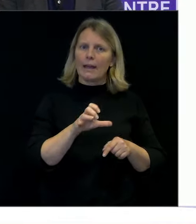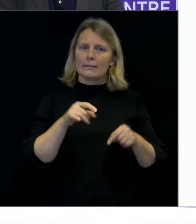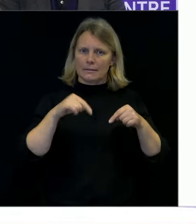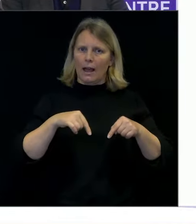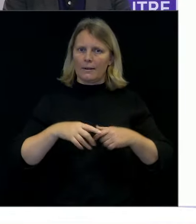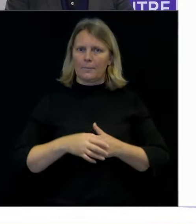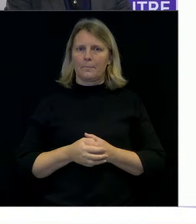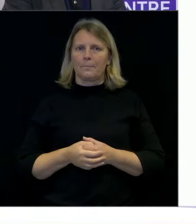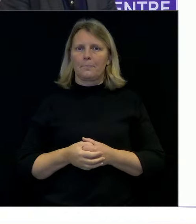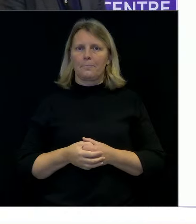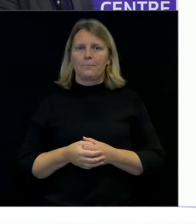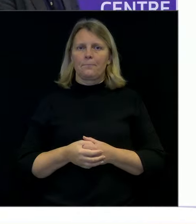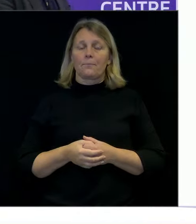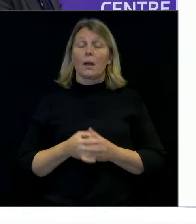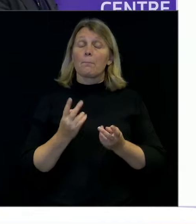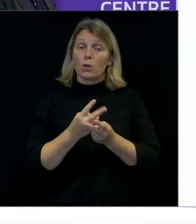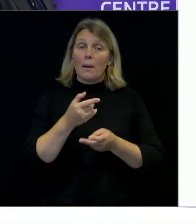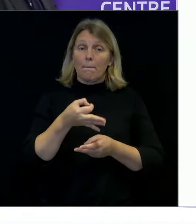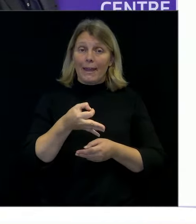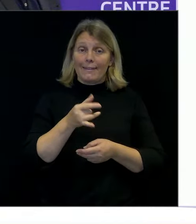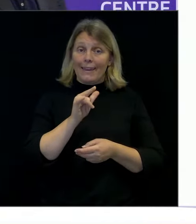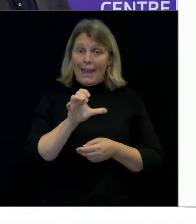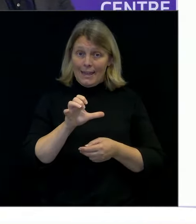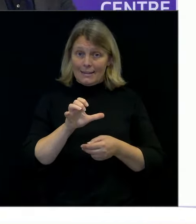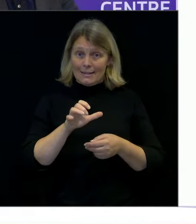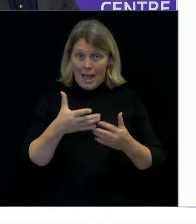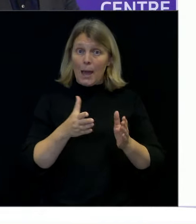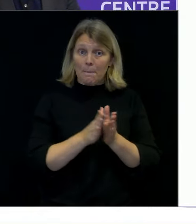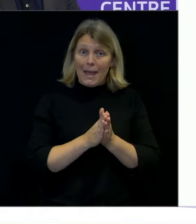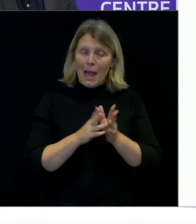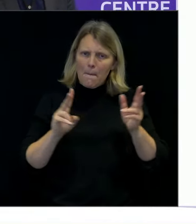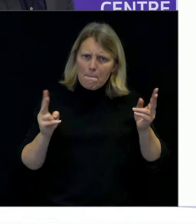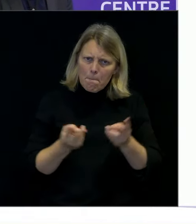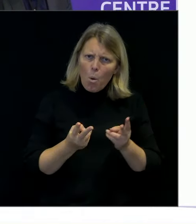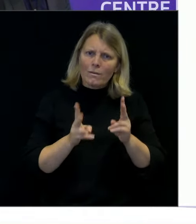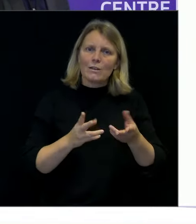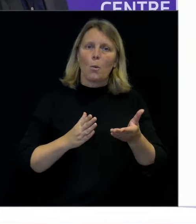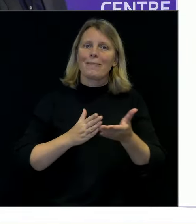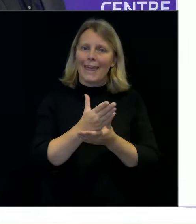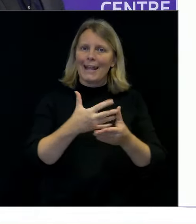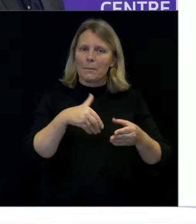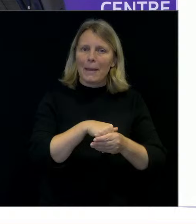Så PTS är alltså med både som direktmedlem i ETSI,